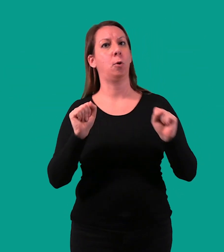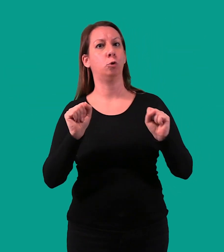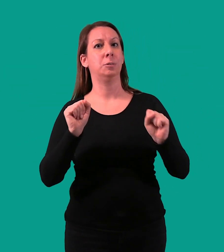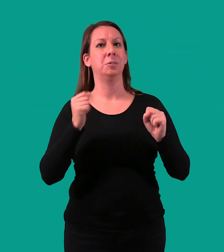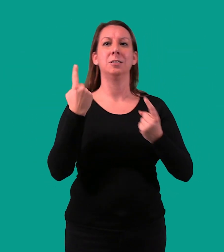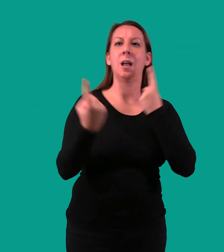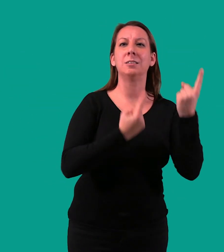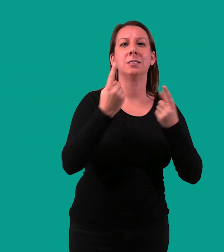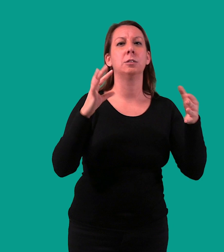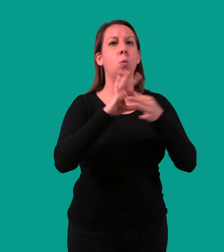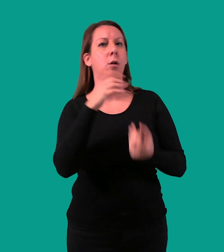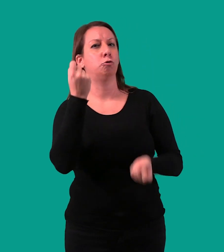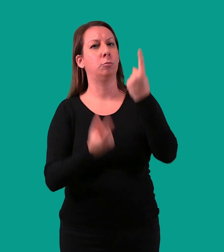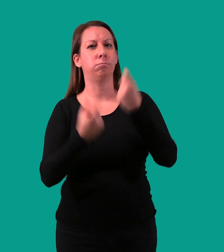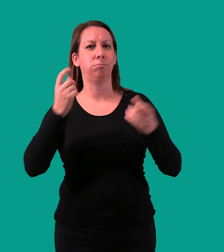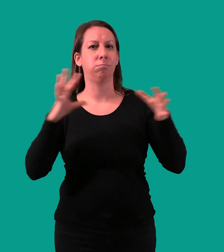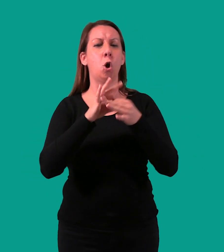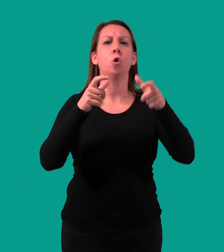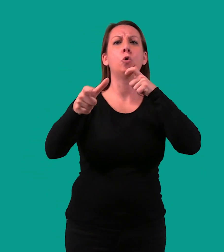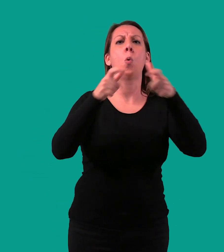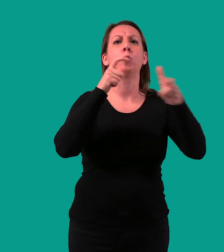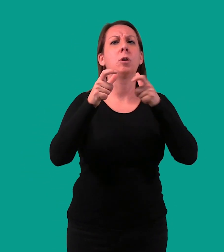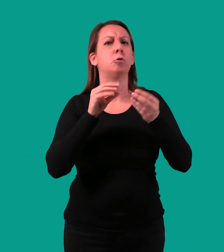Potrebbe essere una varietà di cose.